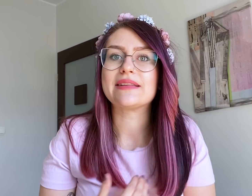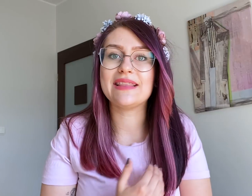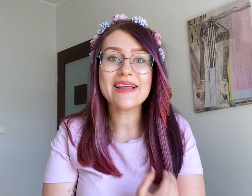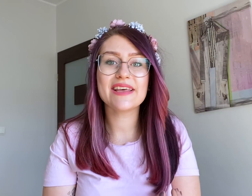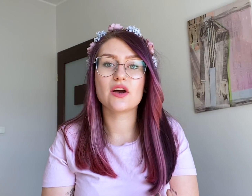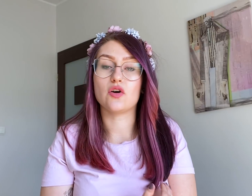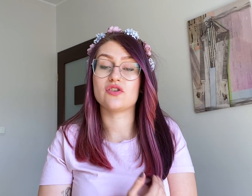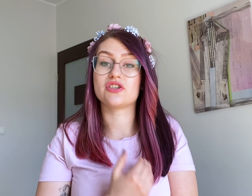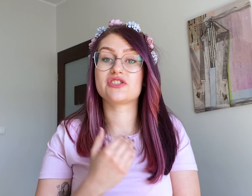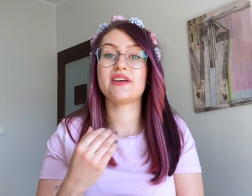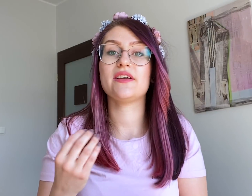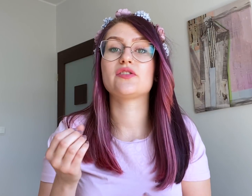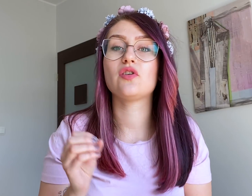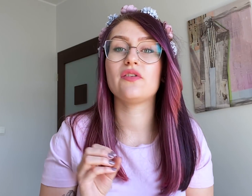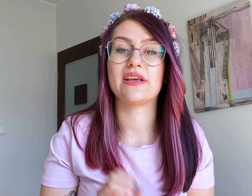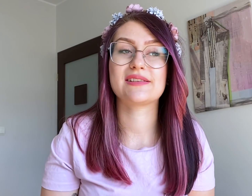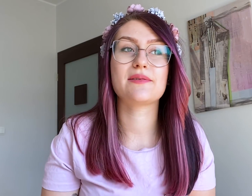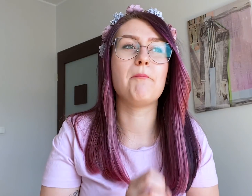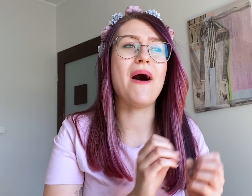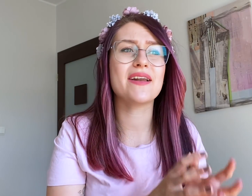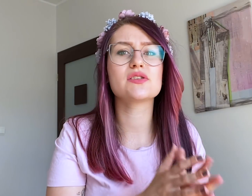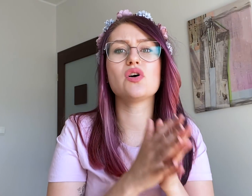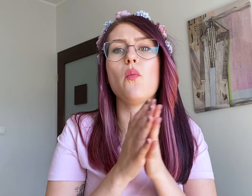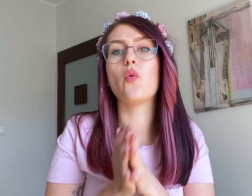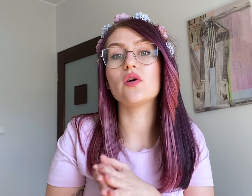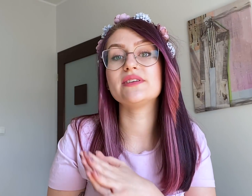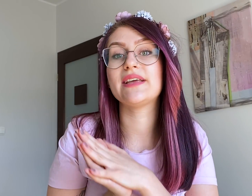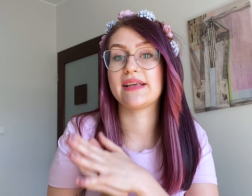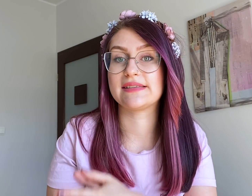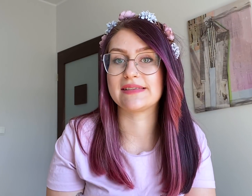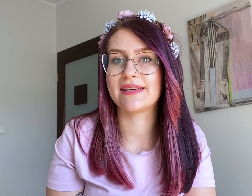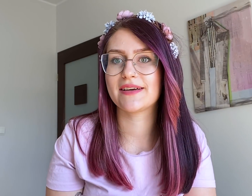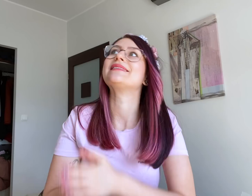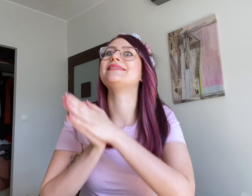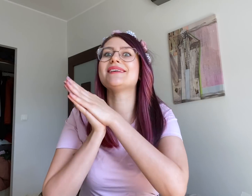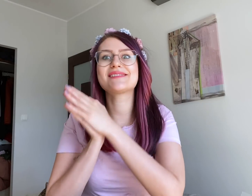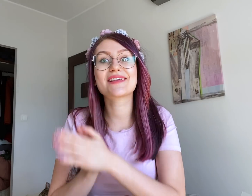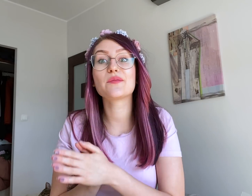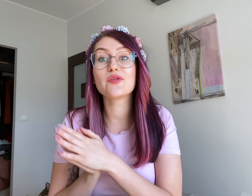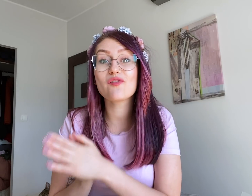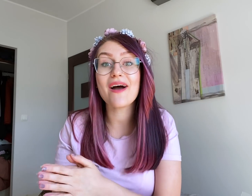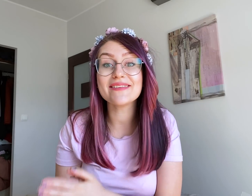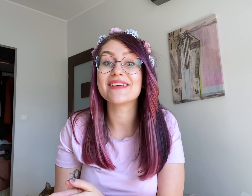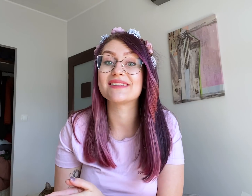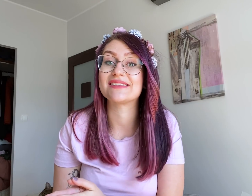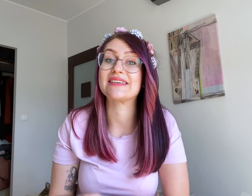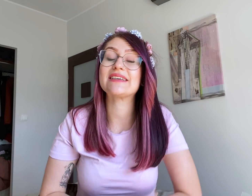Dlatego, że to jest bardzo młody język, dyskryminowany język.